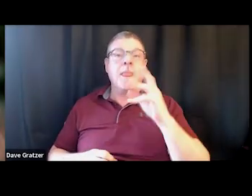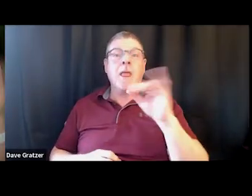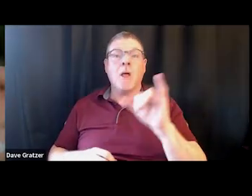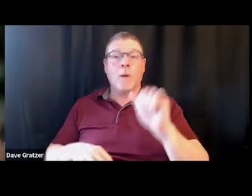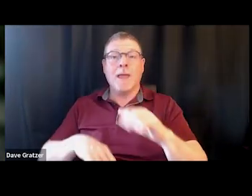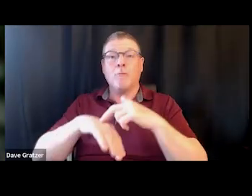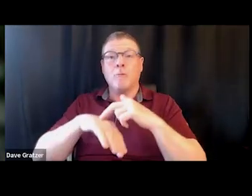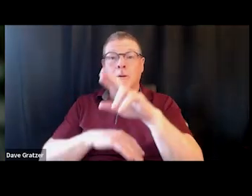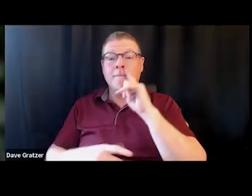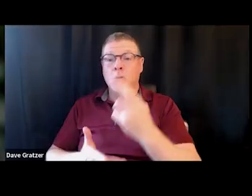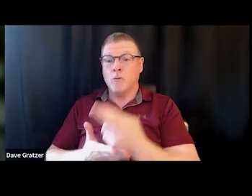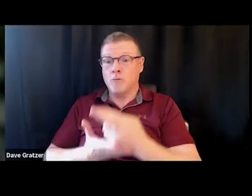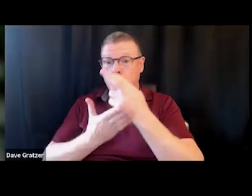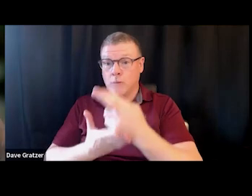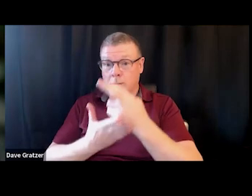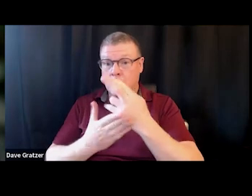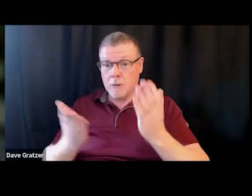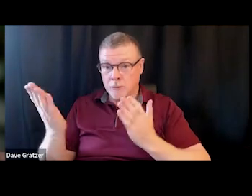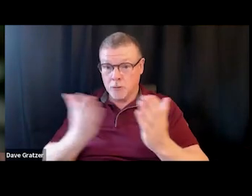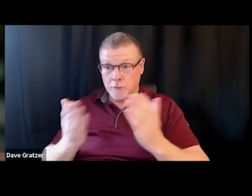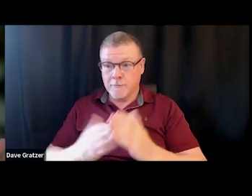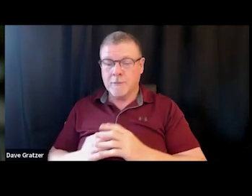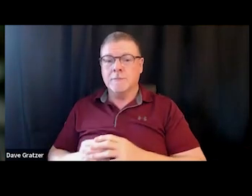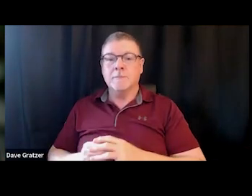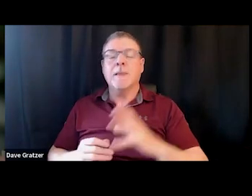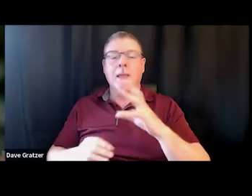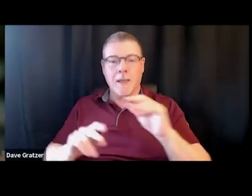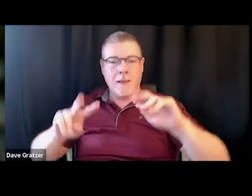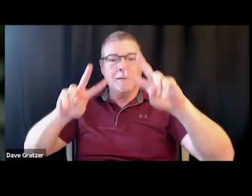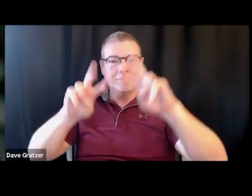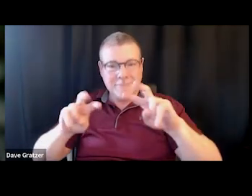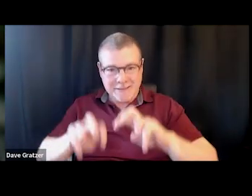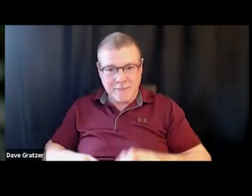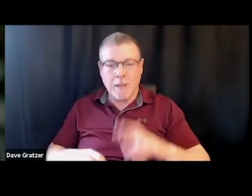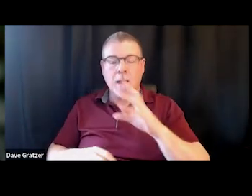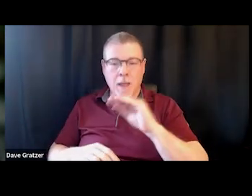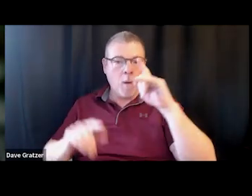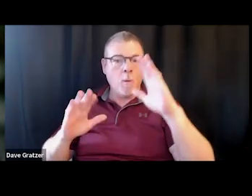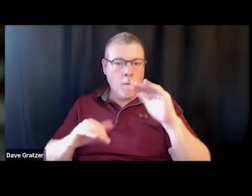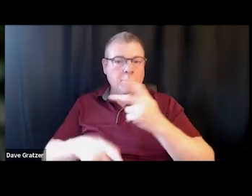a servicios de rehabilitación para evaluación y valoración, y, con suerte, atención continua, si es necesario.